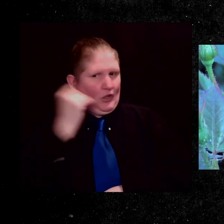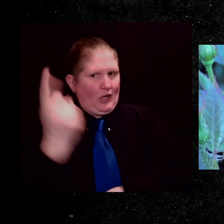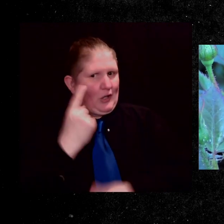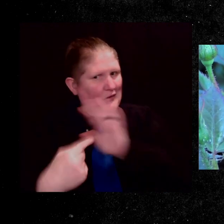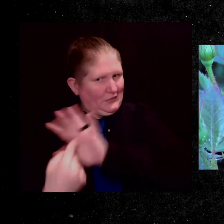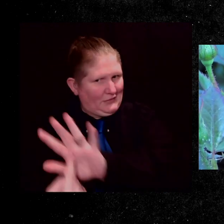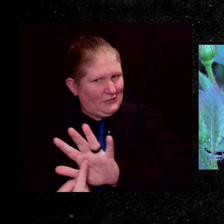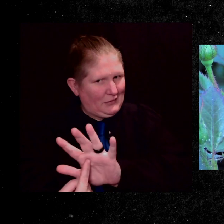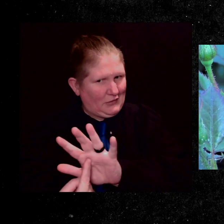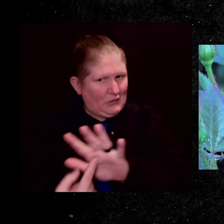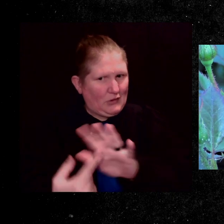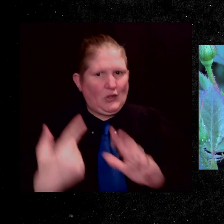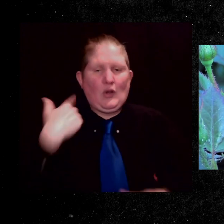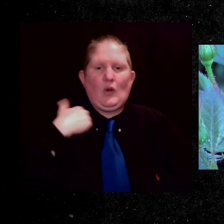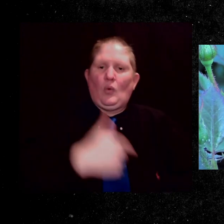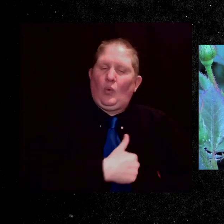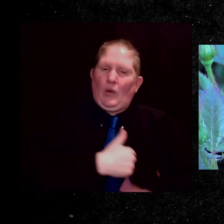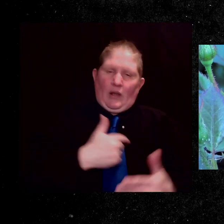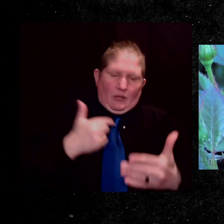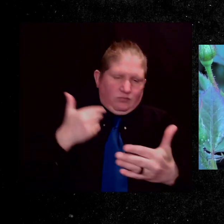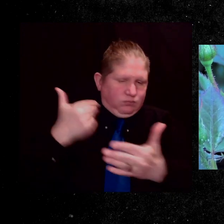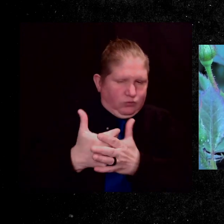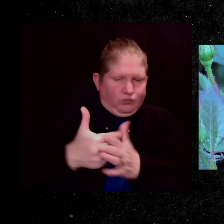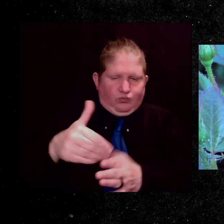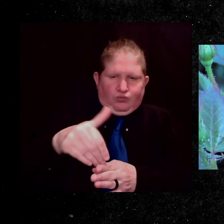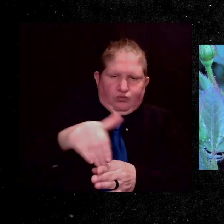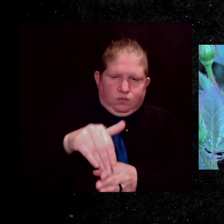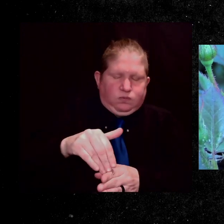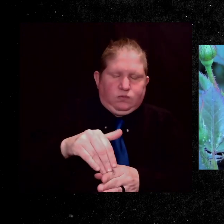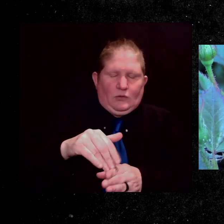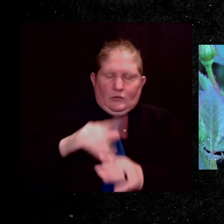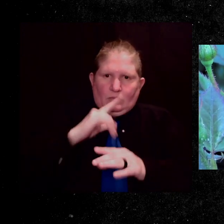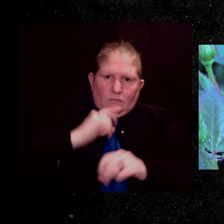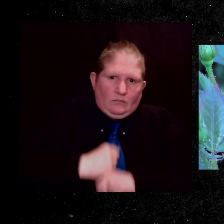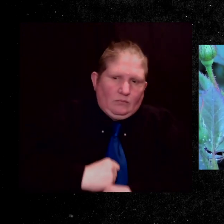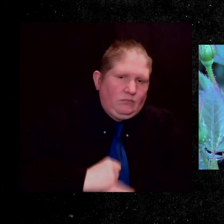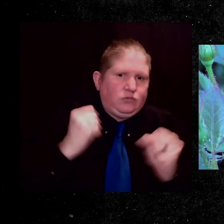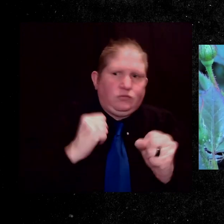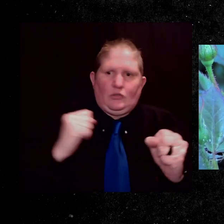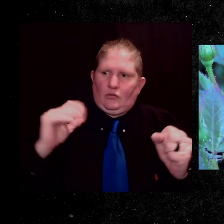Estamos en la cúspide de un gran avance, un salto evolutivo colectivo